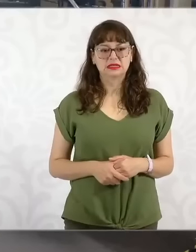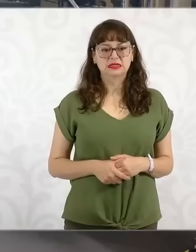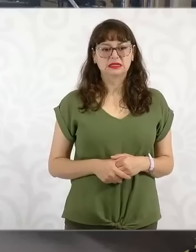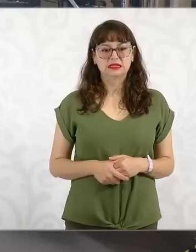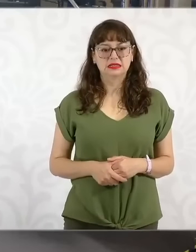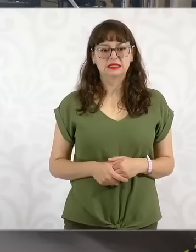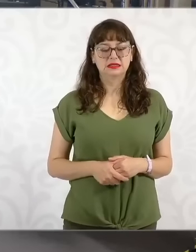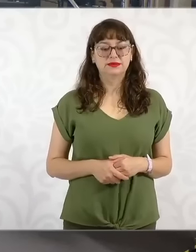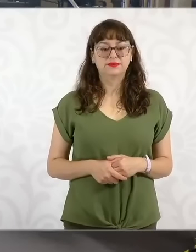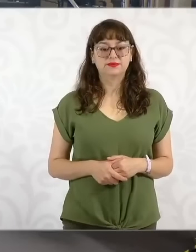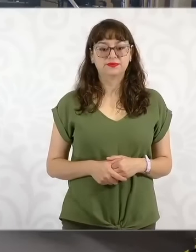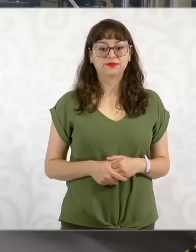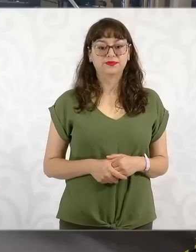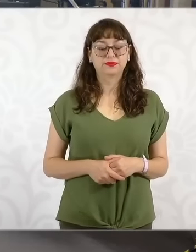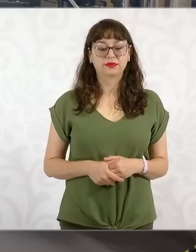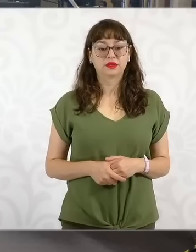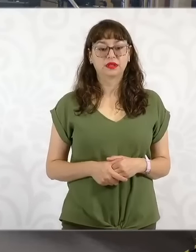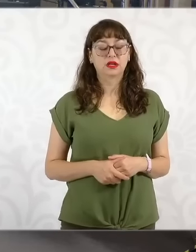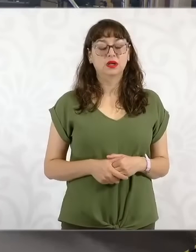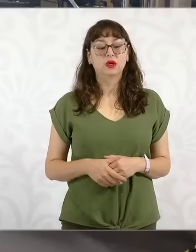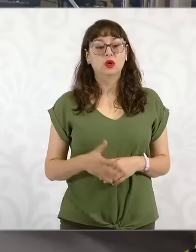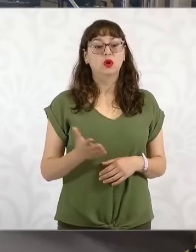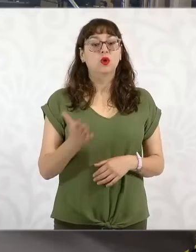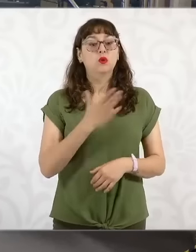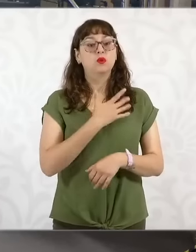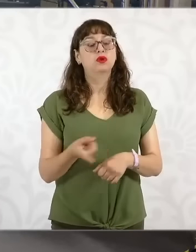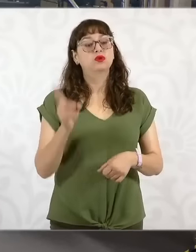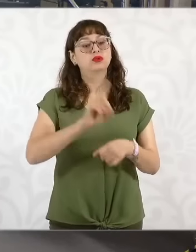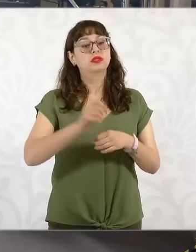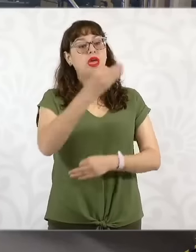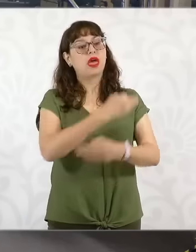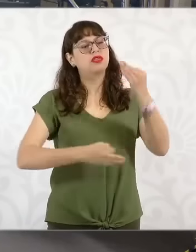Buenos días. Buenos días a todos. Eh, secretario, sobre el feminicidio de Valeria Márquez,